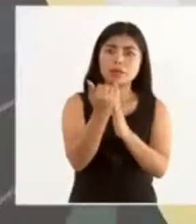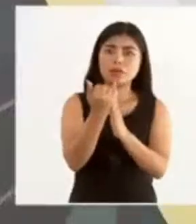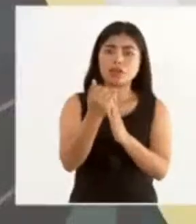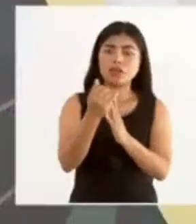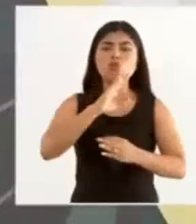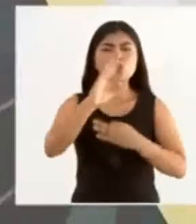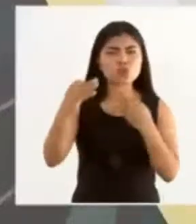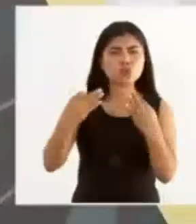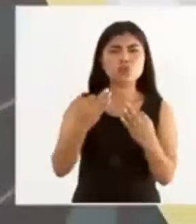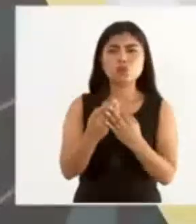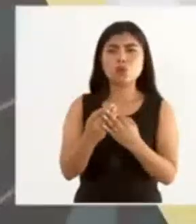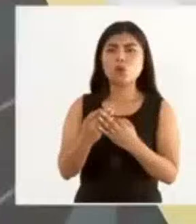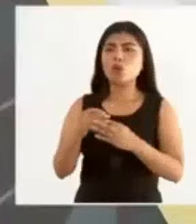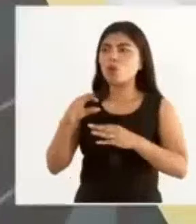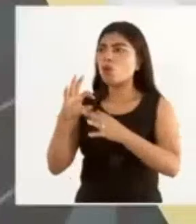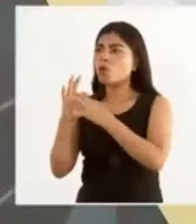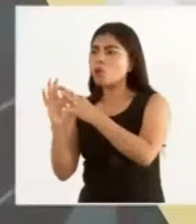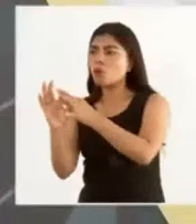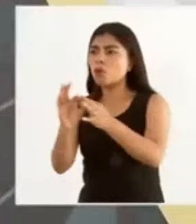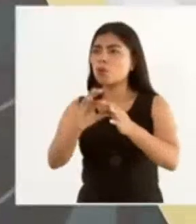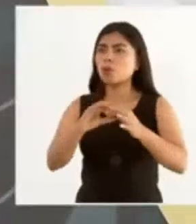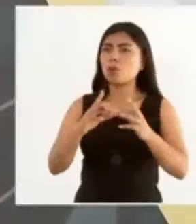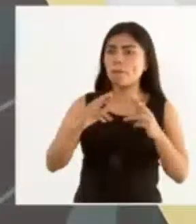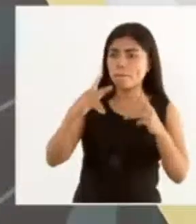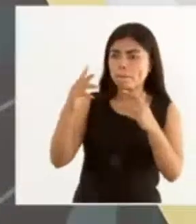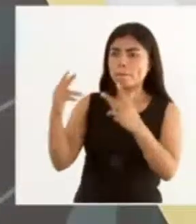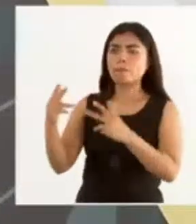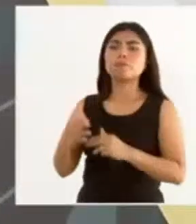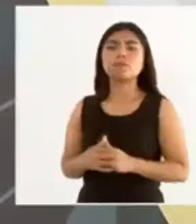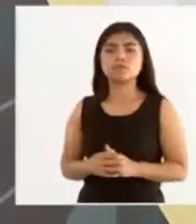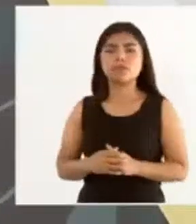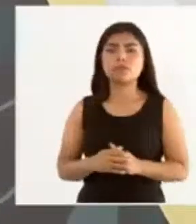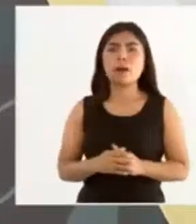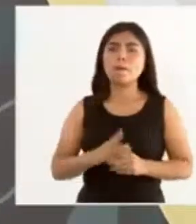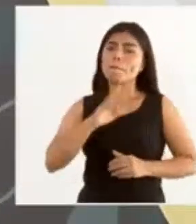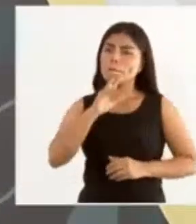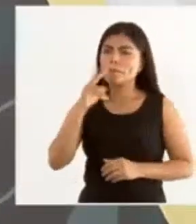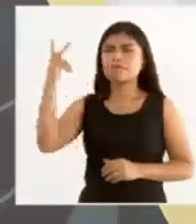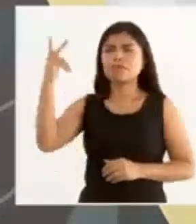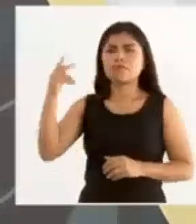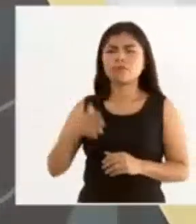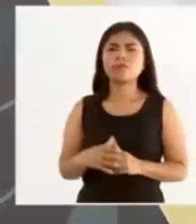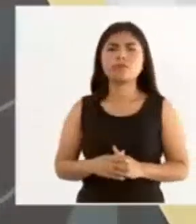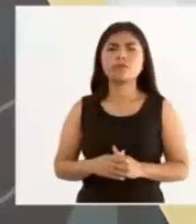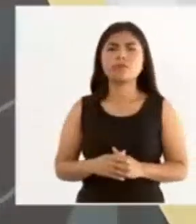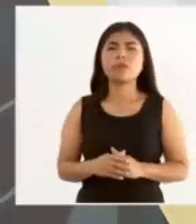Durante demasiado tiempo los gobiernos se dedicaron a ver a unos cuantos,